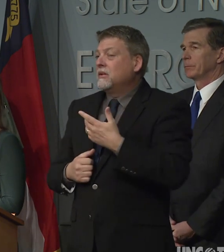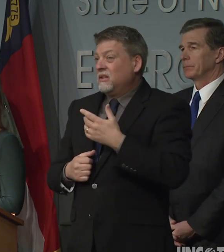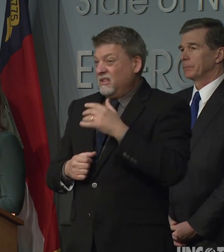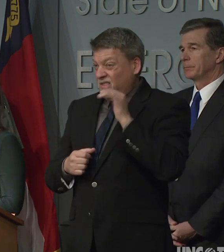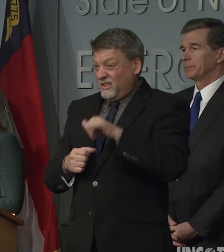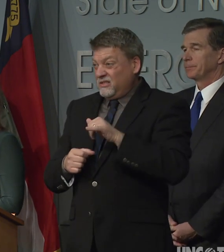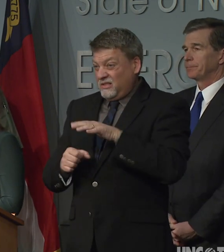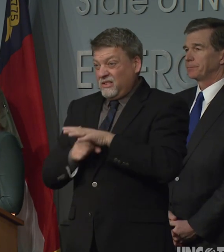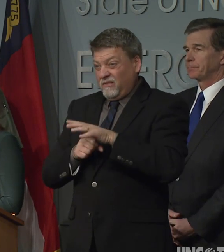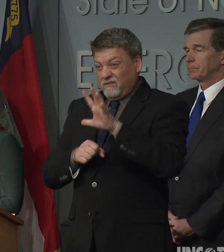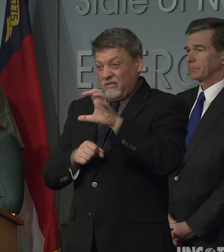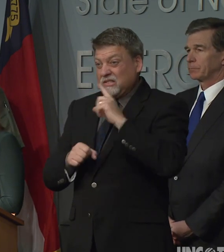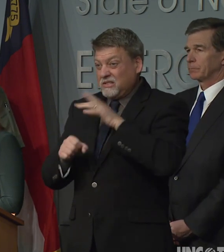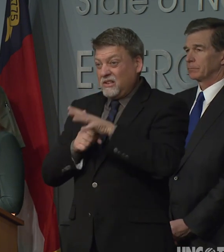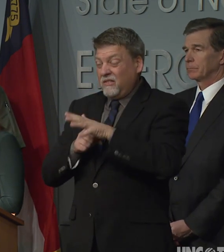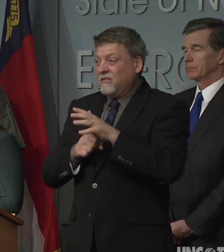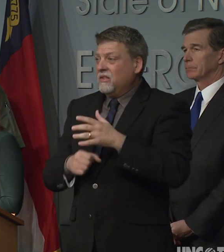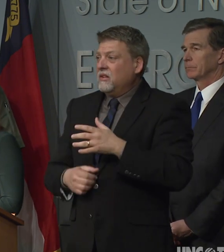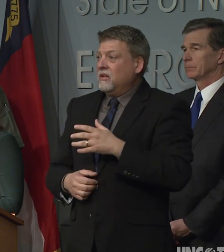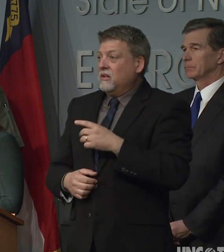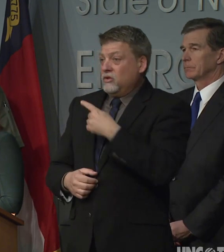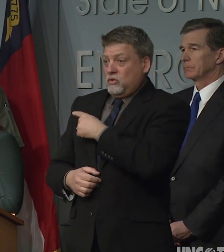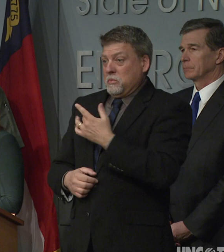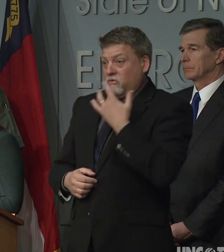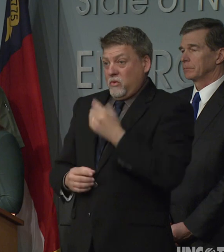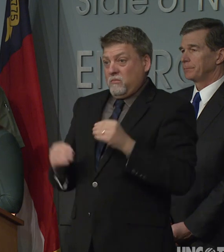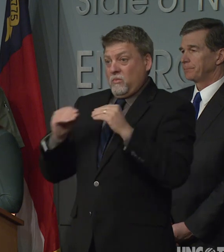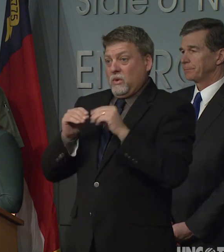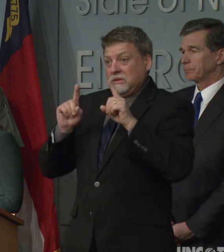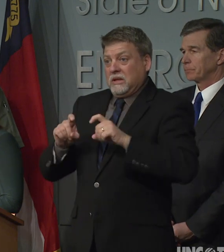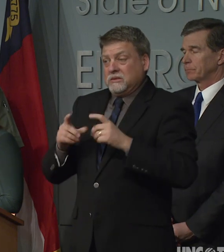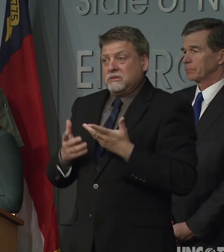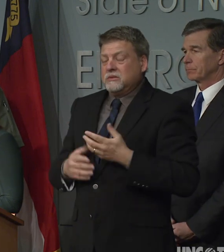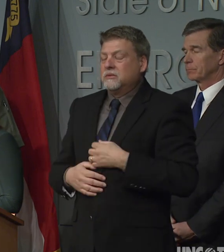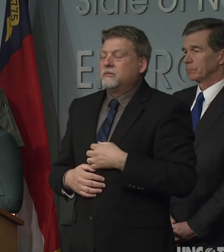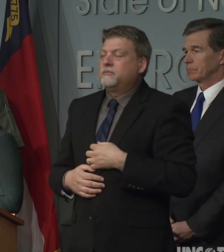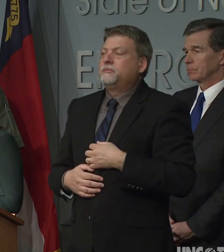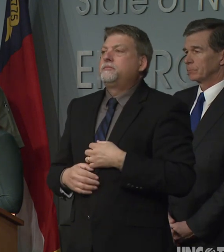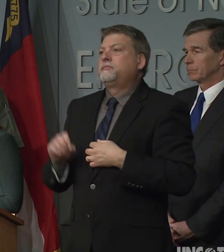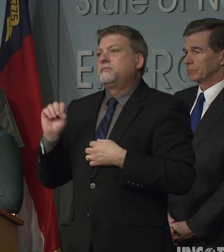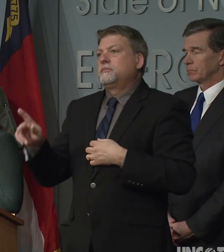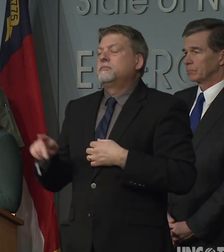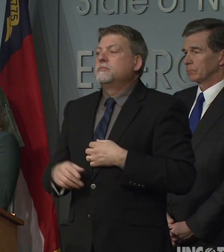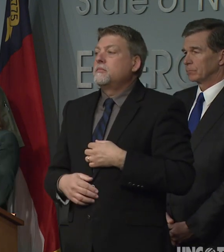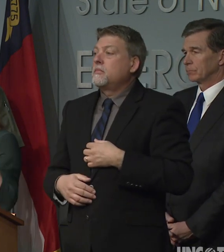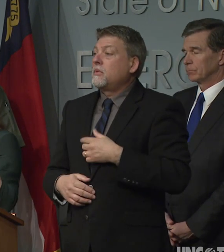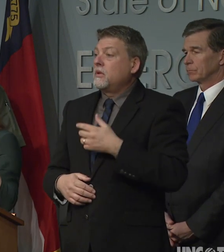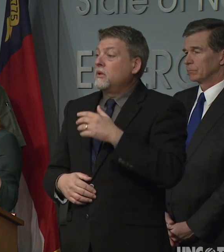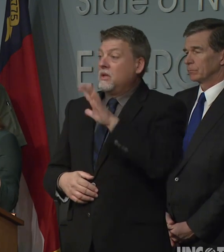cuántas en los condados en Carolina del Norte son suficiente. Los oficiales les gustaría hacer más pruebas